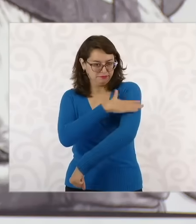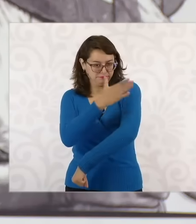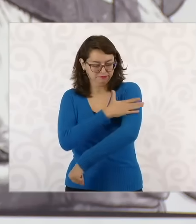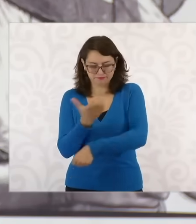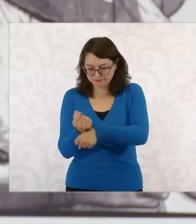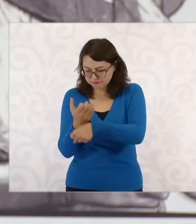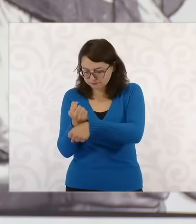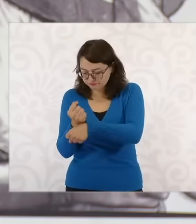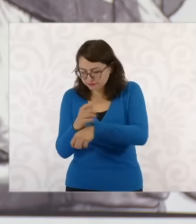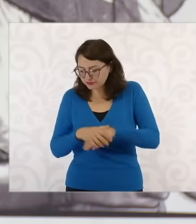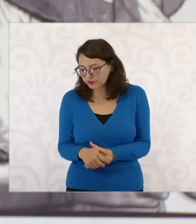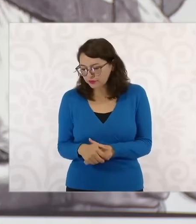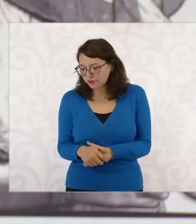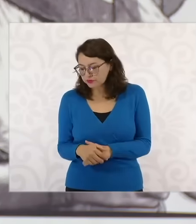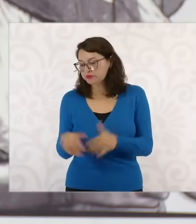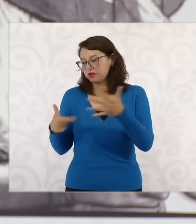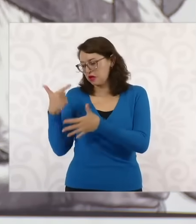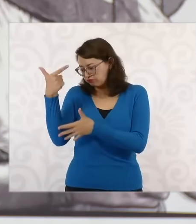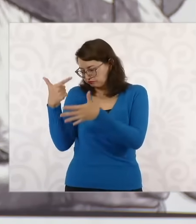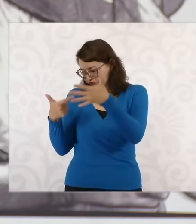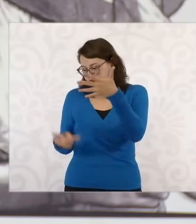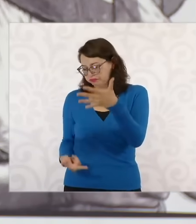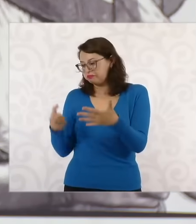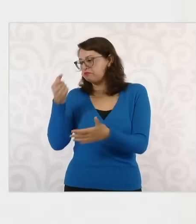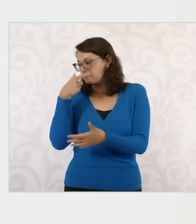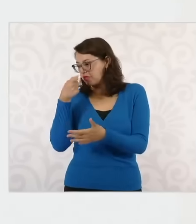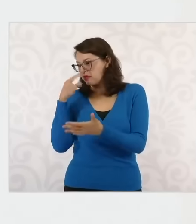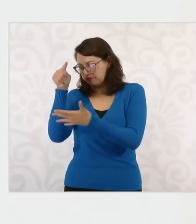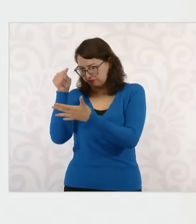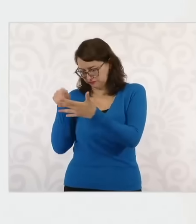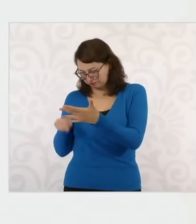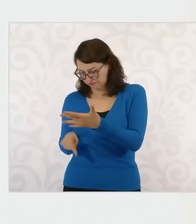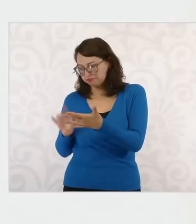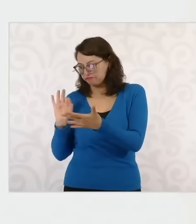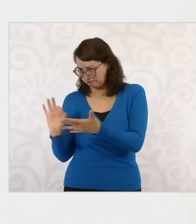dice, "Ah, bueno, pues son estos medicamentos y esos son los medicamentos que se compran.